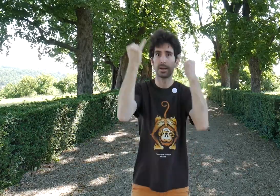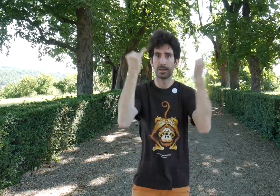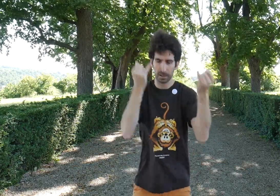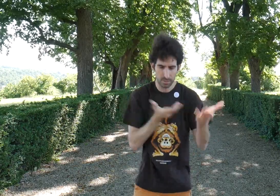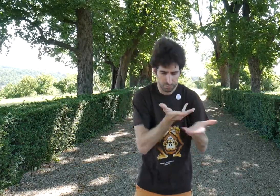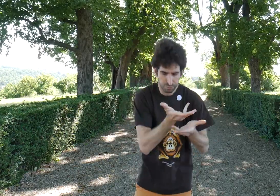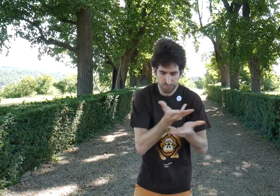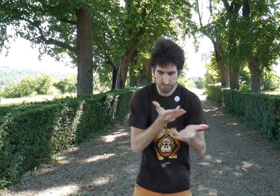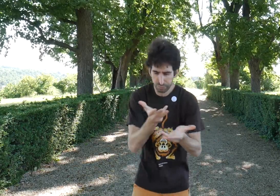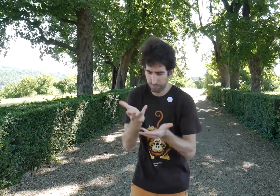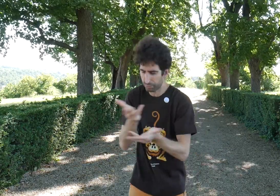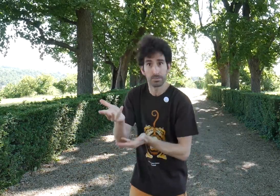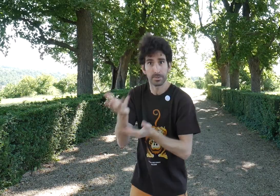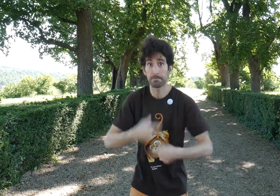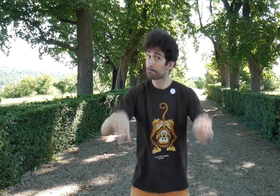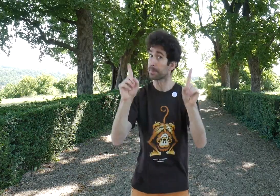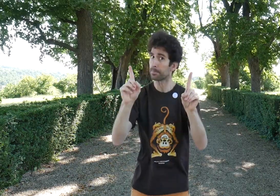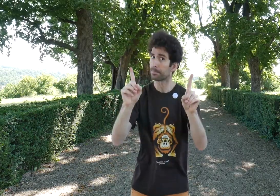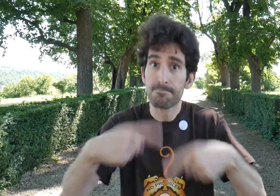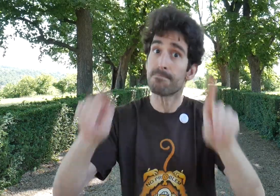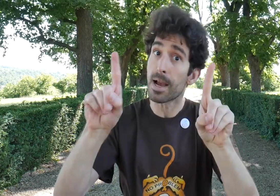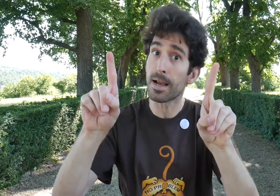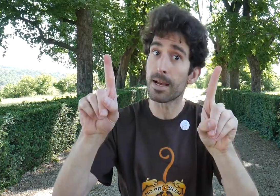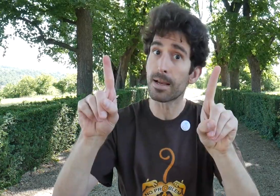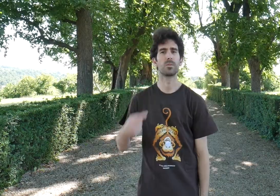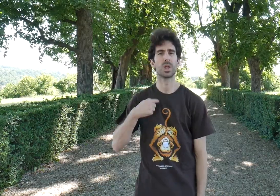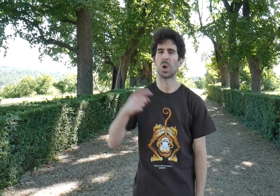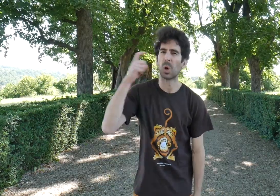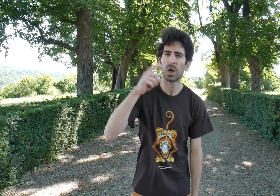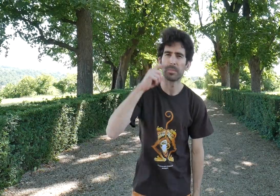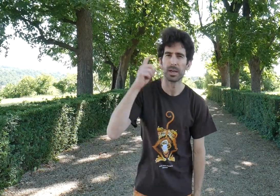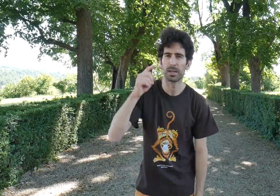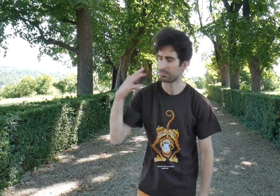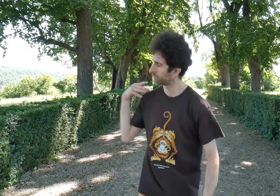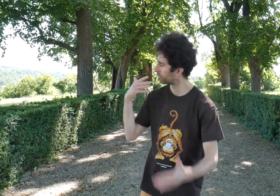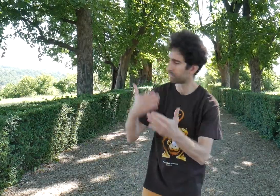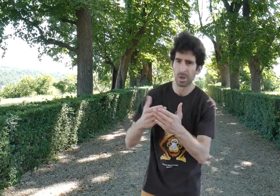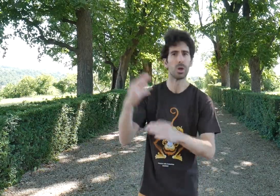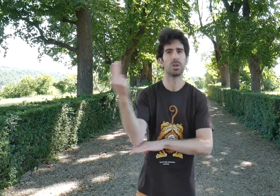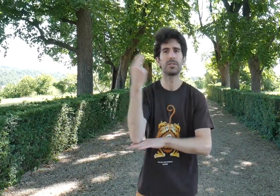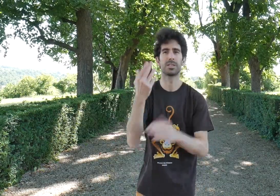et de débattre sur les idées. Mais ! J'ai remarqué qu'à l'université,